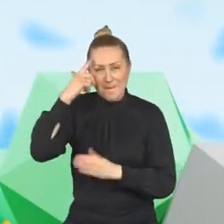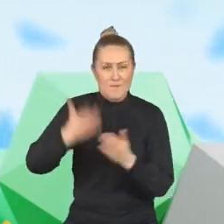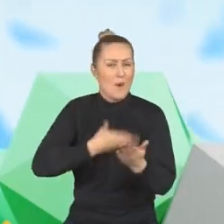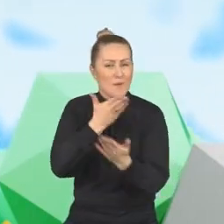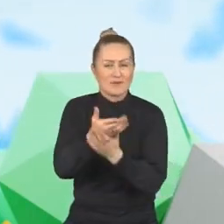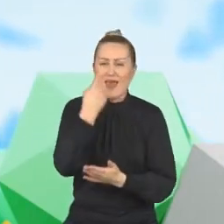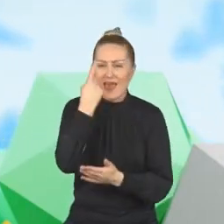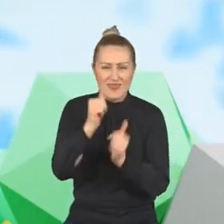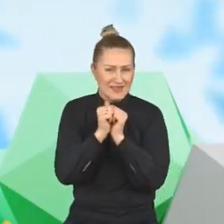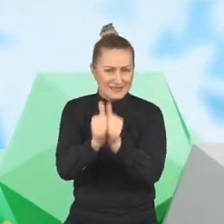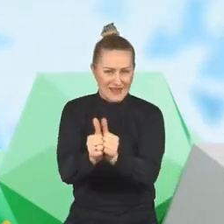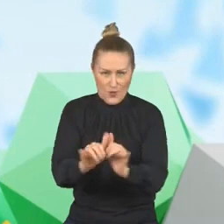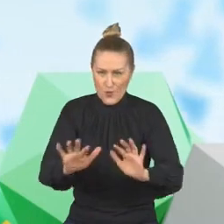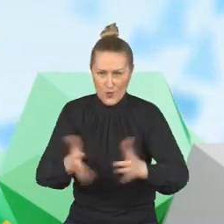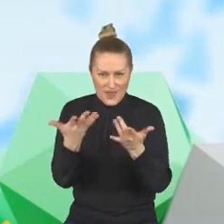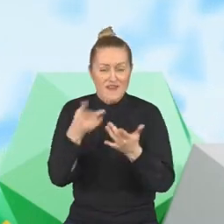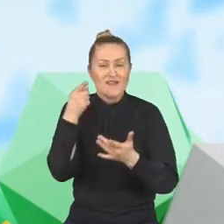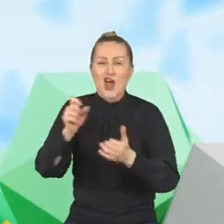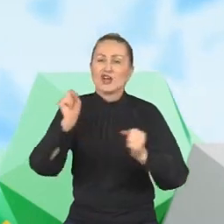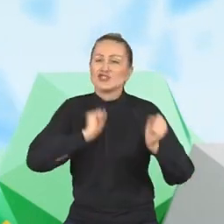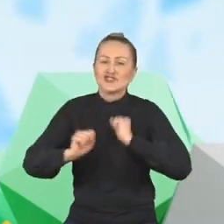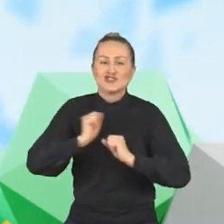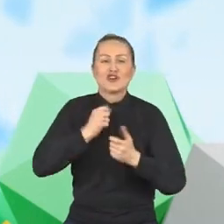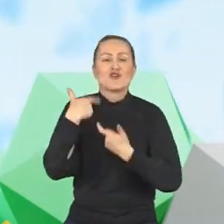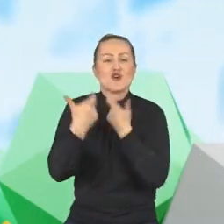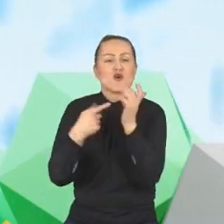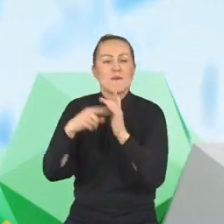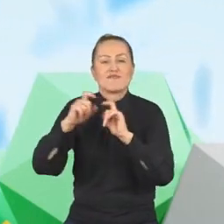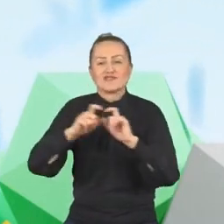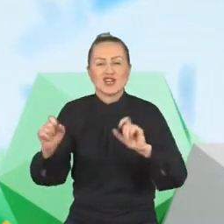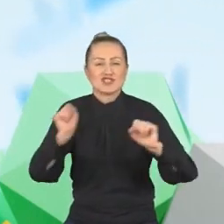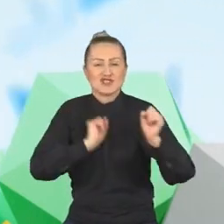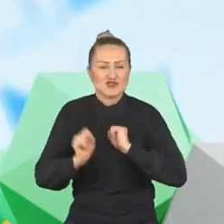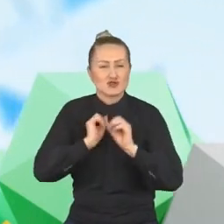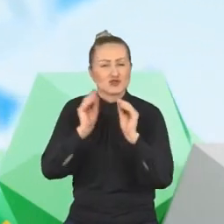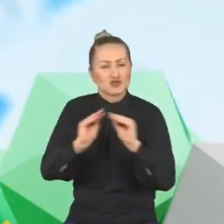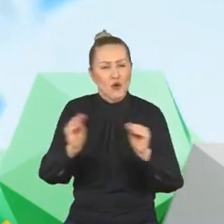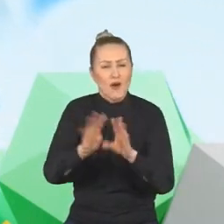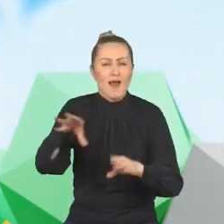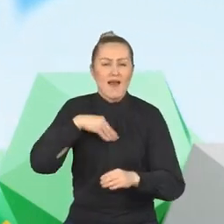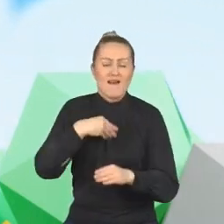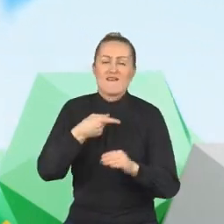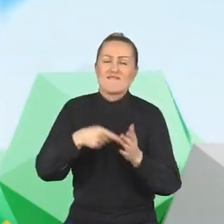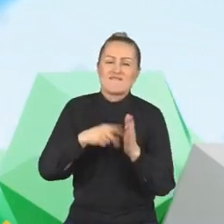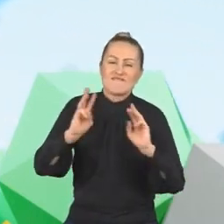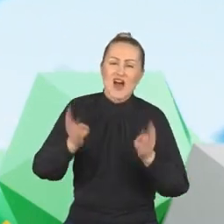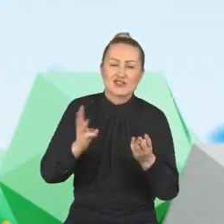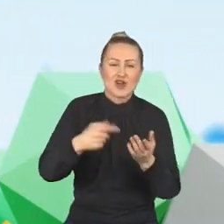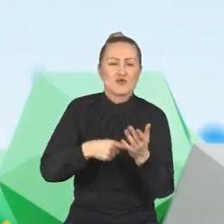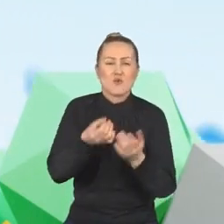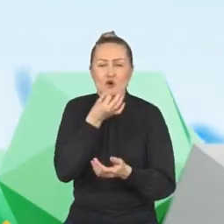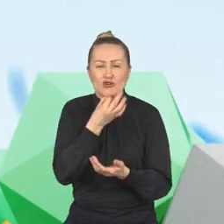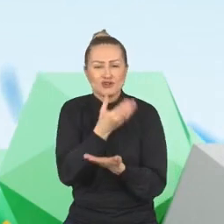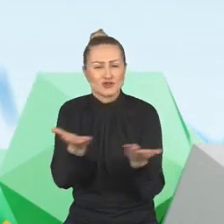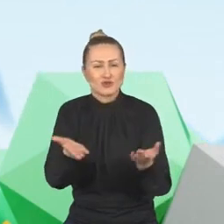To jest ćwiczenie, które wykonuję podczas szkoleń i warsztatów z młodzieżą, ale również ze studentami czy z Wami nauczycielami i zawsze